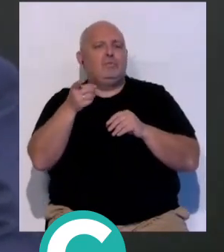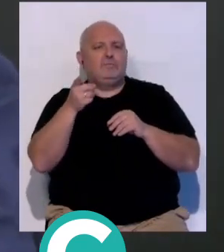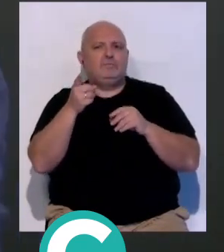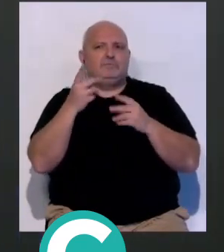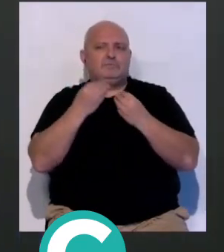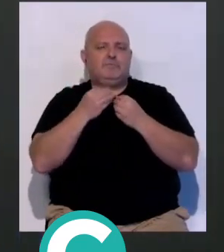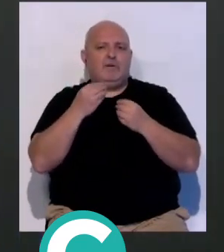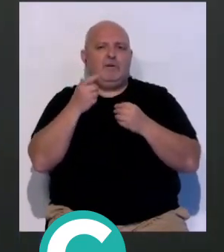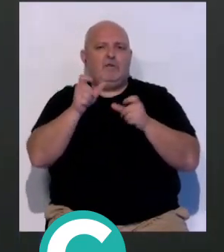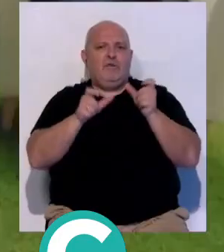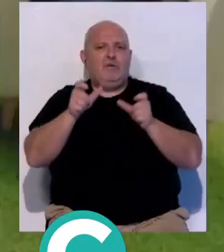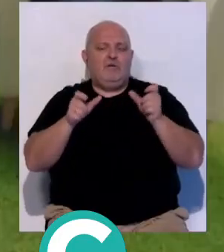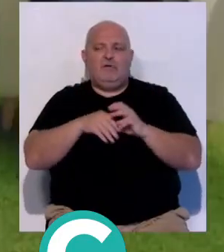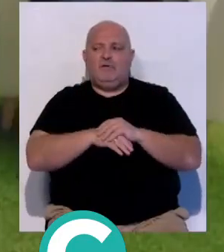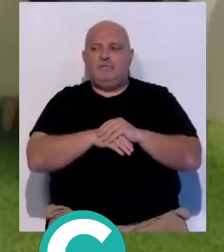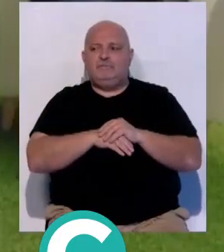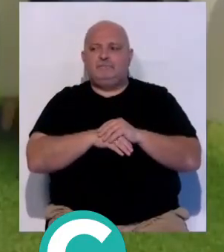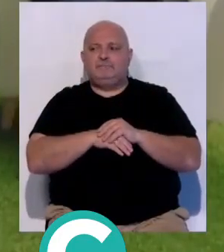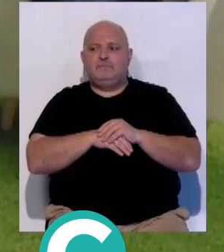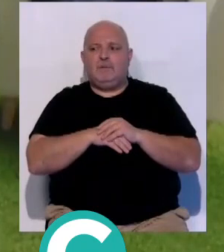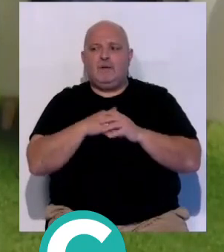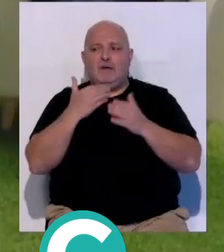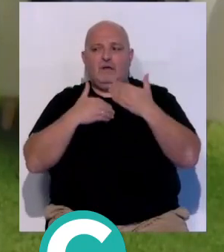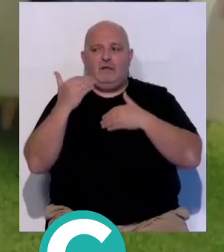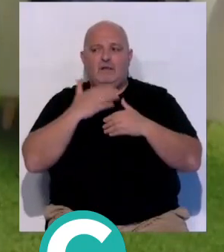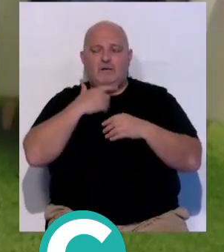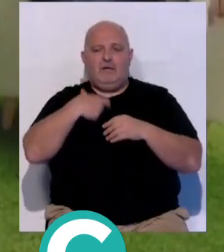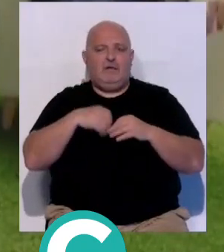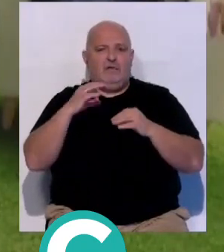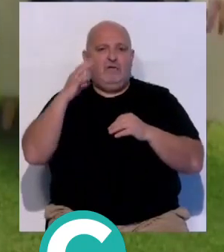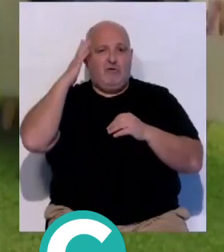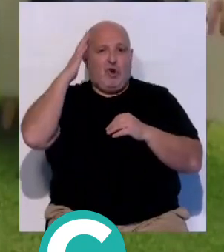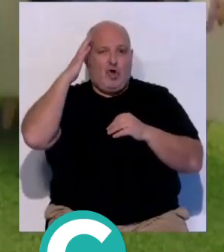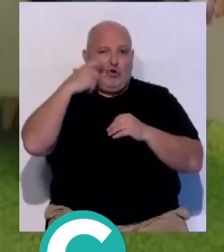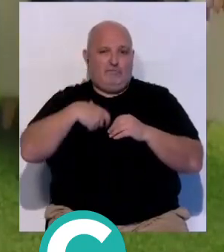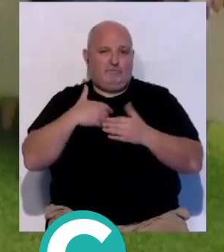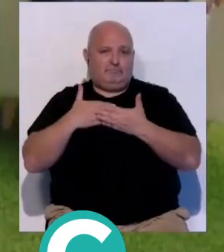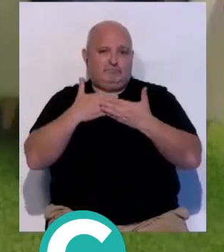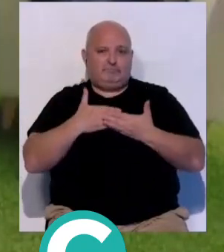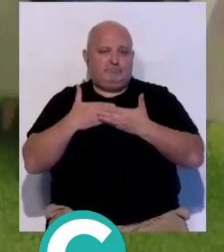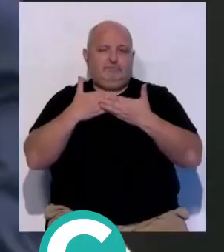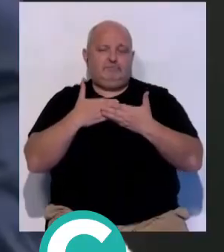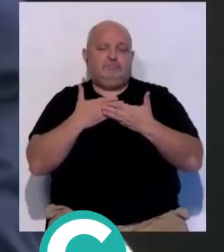los futbolistas Bueno pues antes yo Ante todo soy filólogo cuando hablamos de la provincia